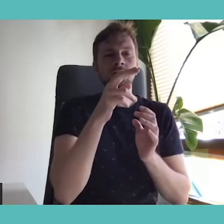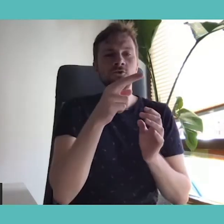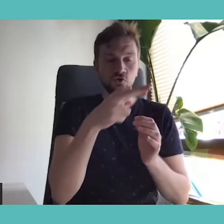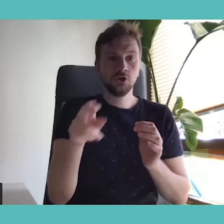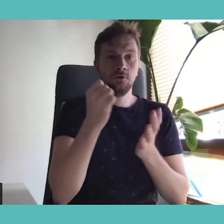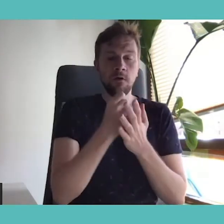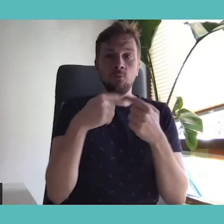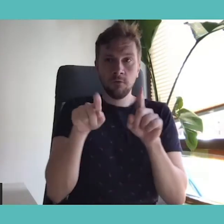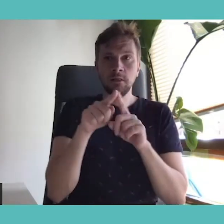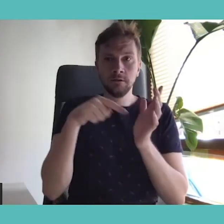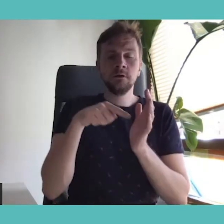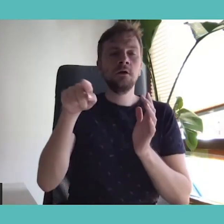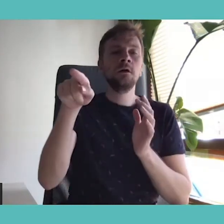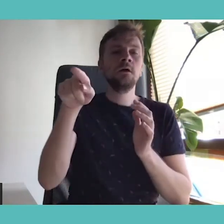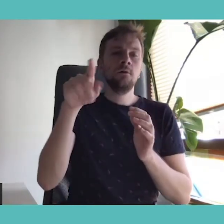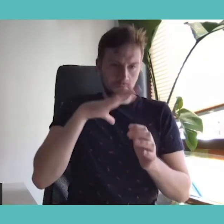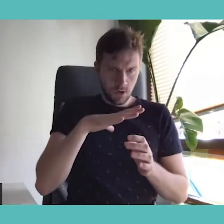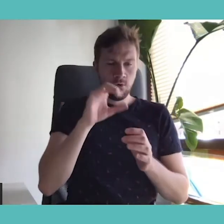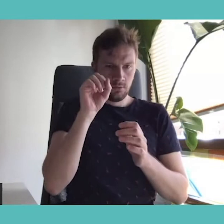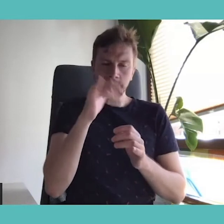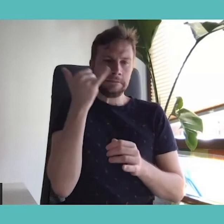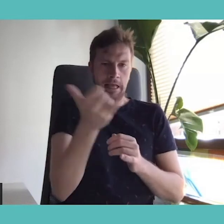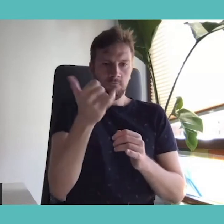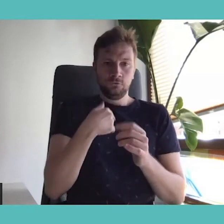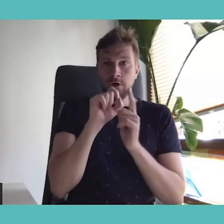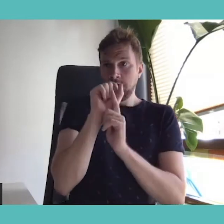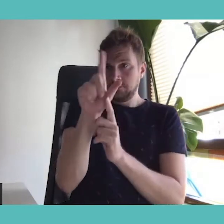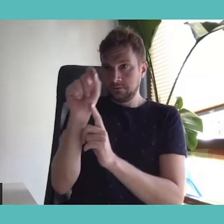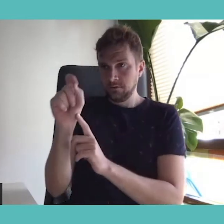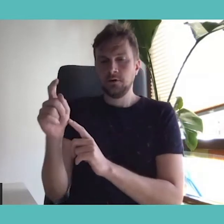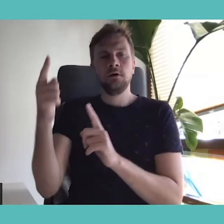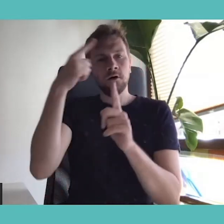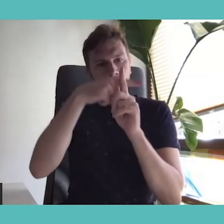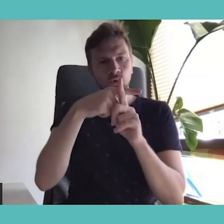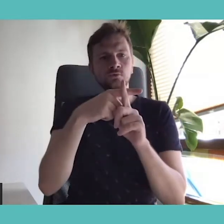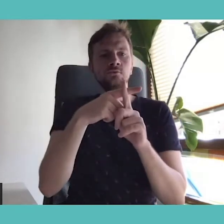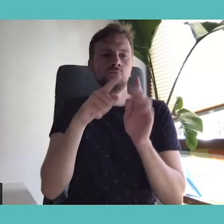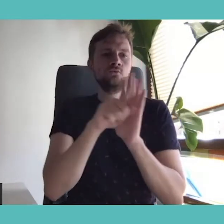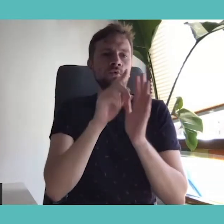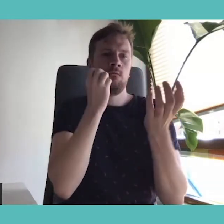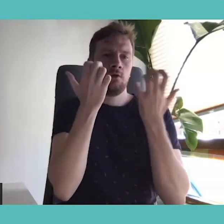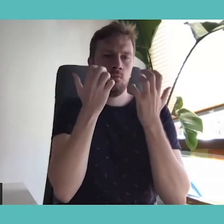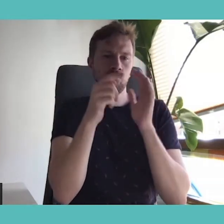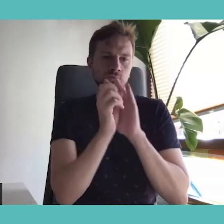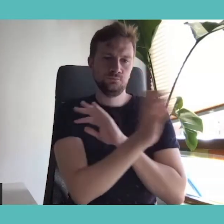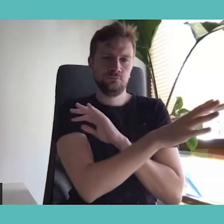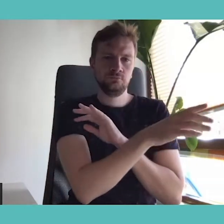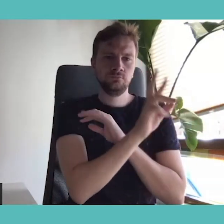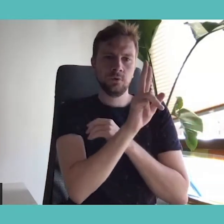Tak, nawiązywałem kontakt z Rzecznikiem Praw Obywatelskich. Zawsze jak wysyłałem pisma do różnych instytucji, to dołączałem do wiadomości RPO.